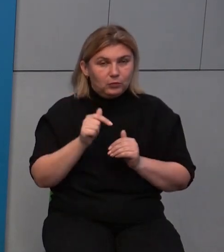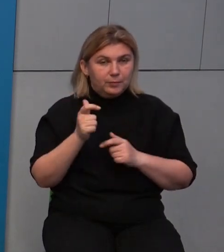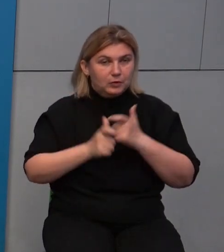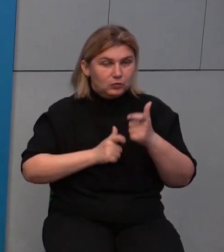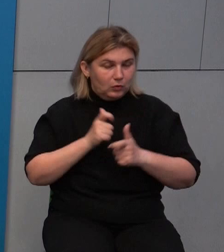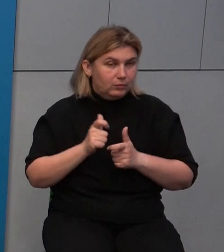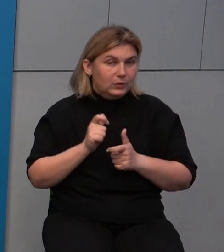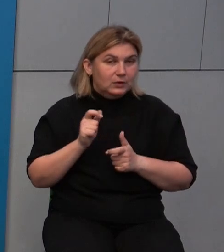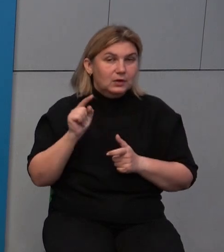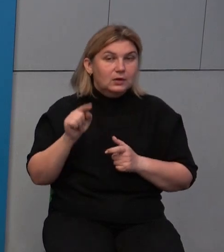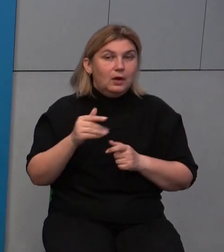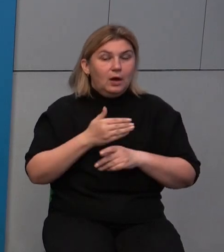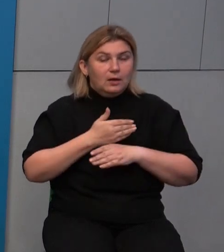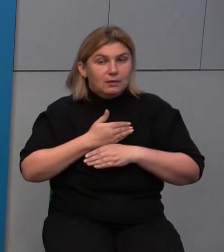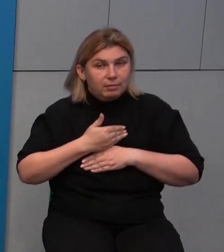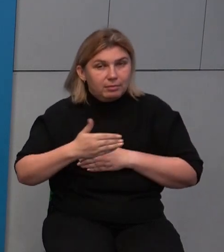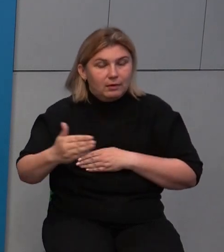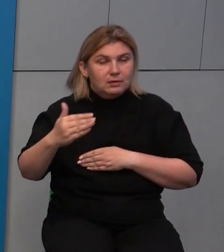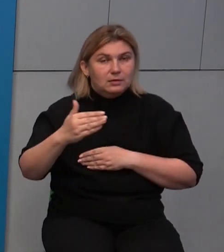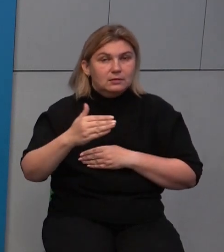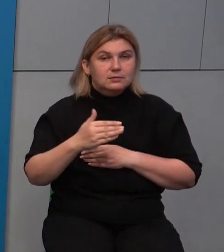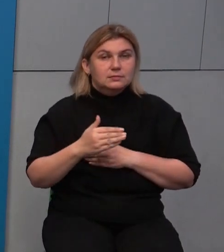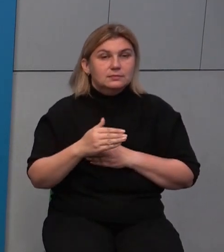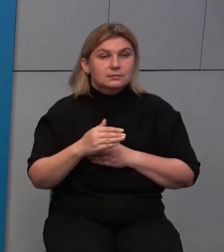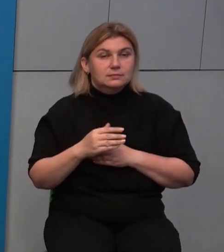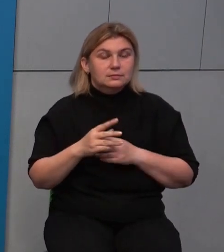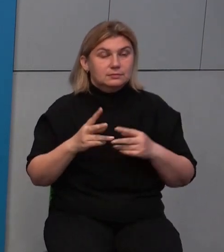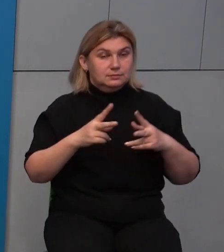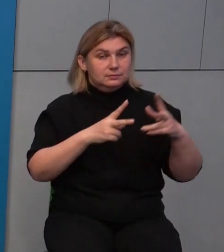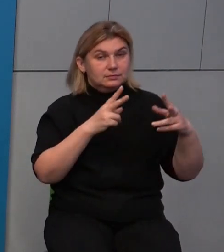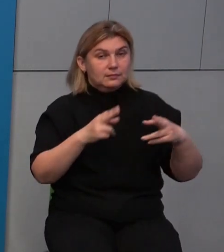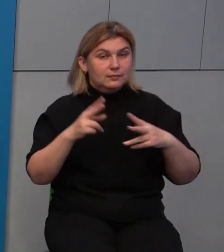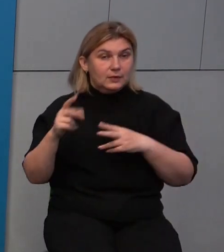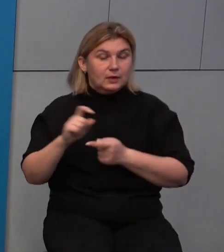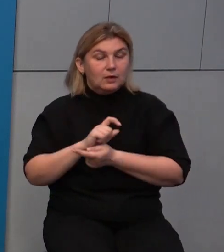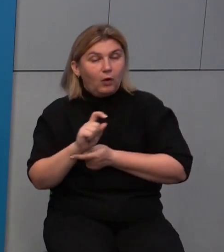Jeżeli chodzi o te wszystkie rany i o te wszystkie konflikty